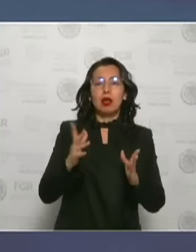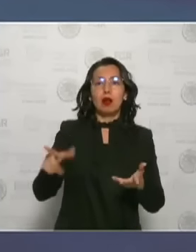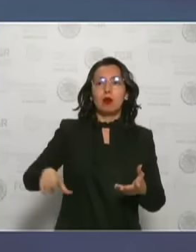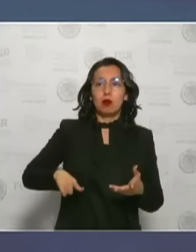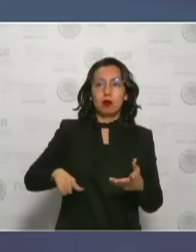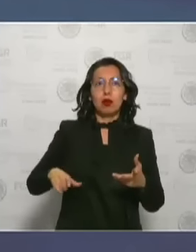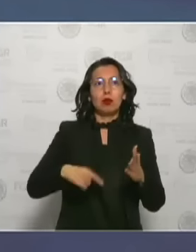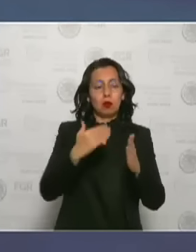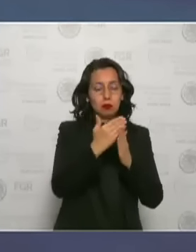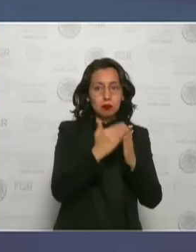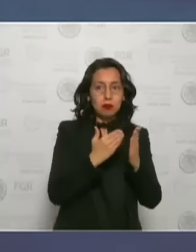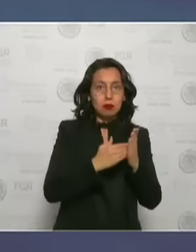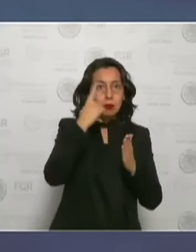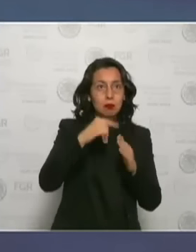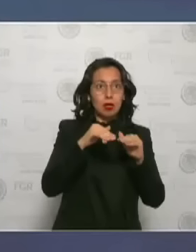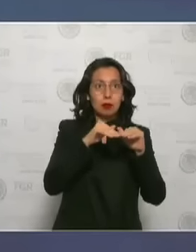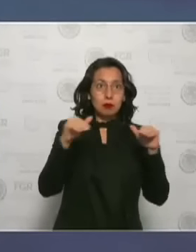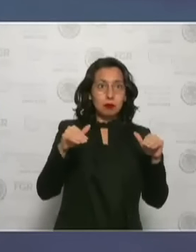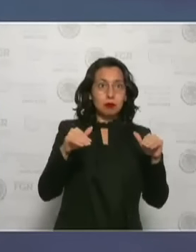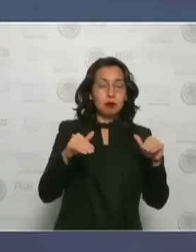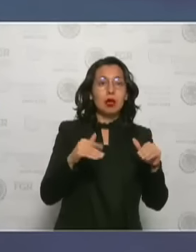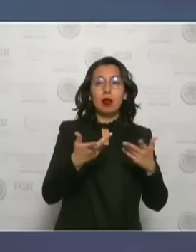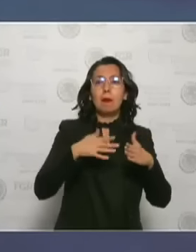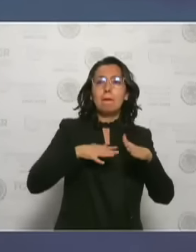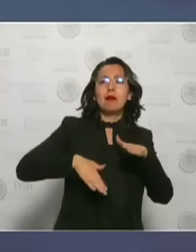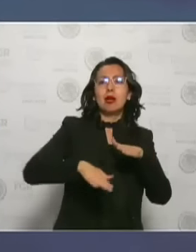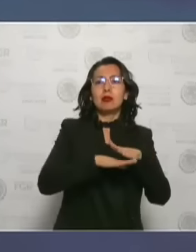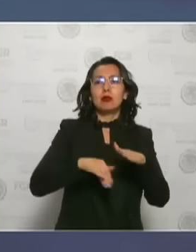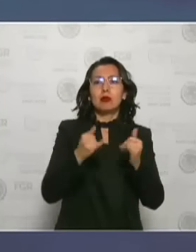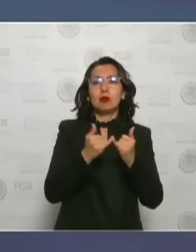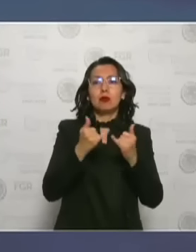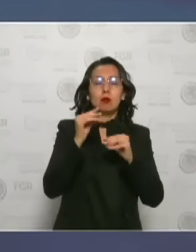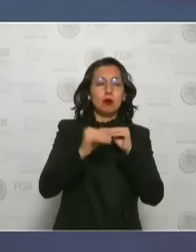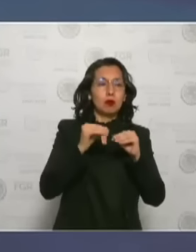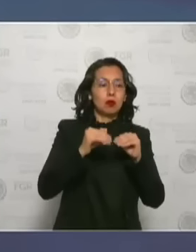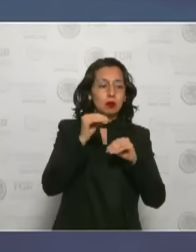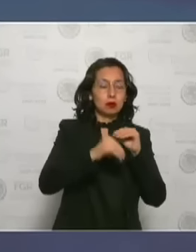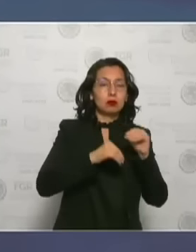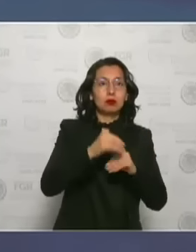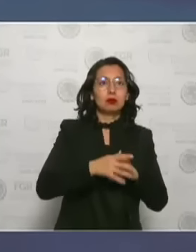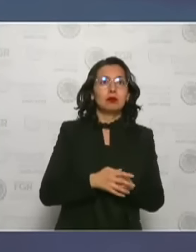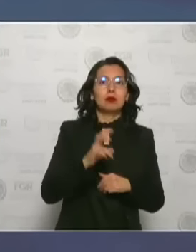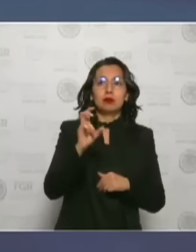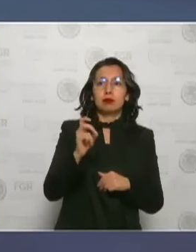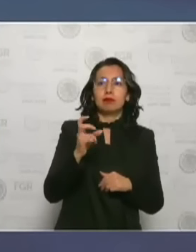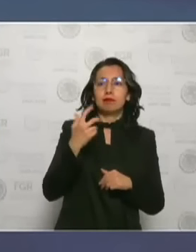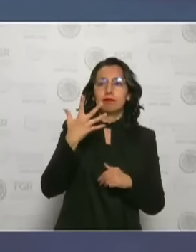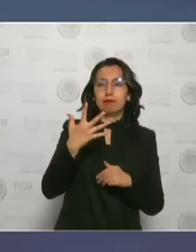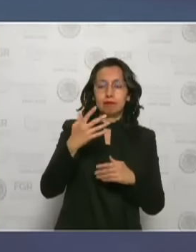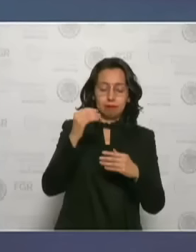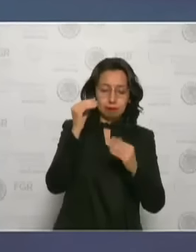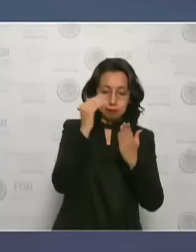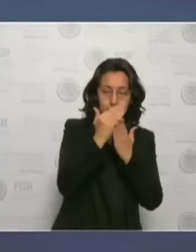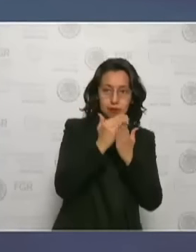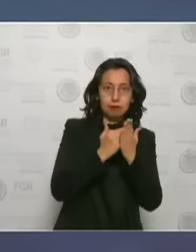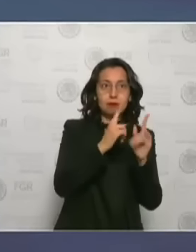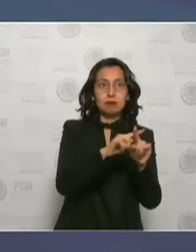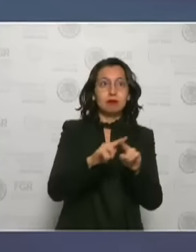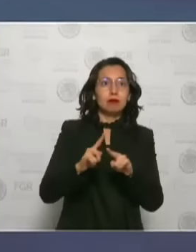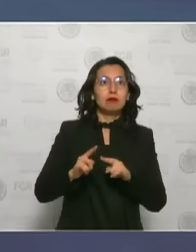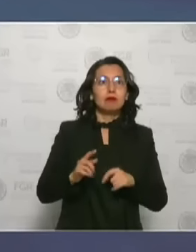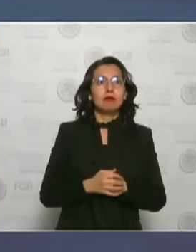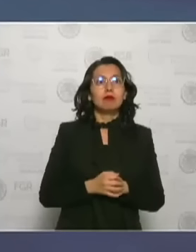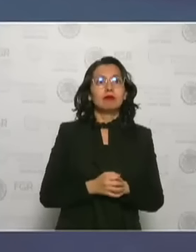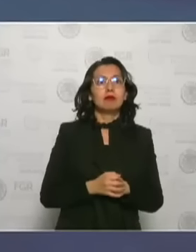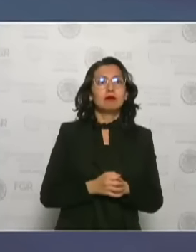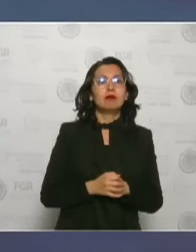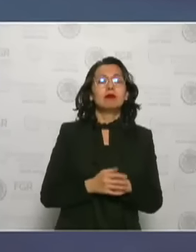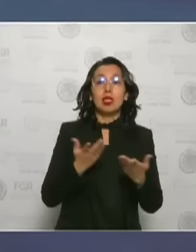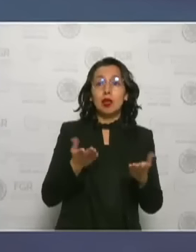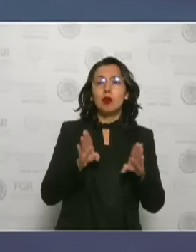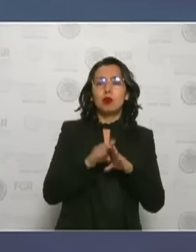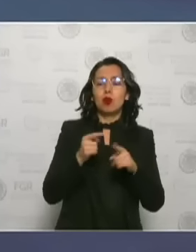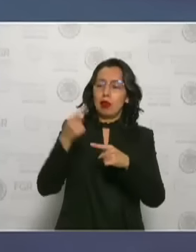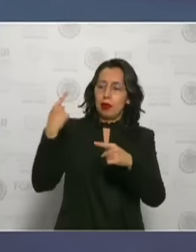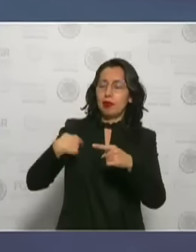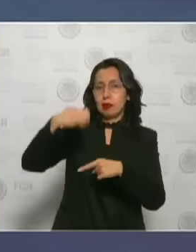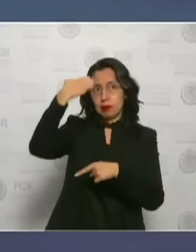homologando el tipo penal básico e integrando 35 agravantes. resultado de la experiencia. En